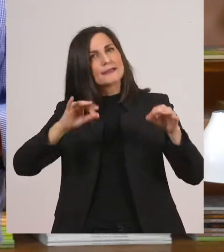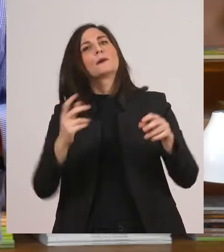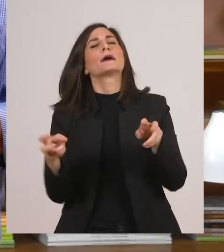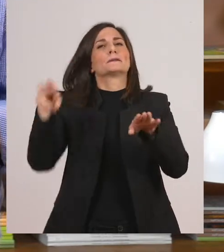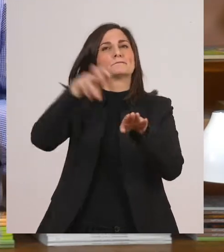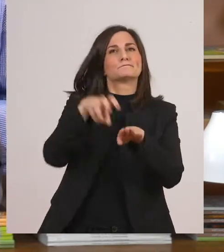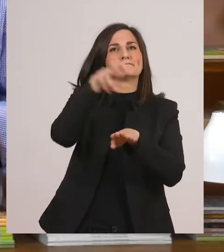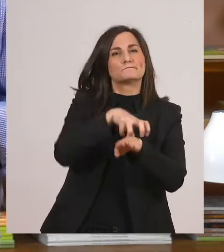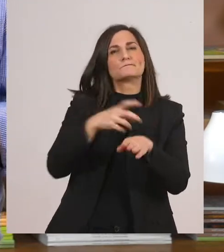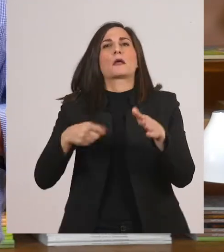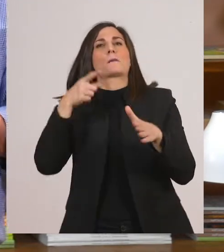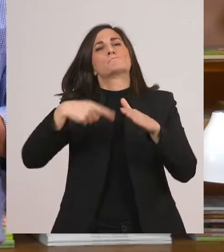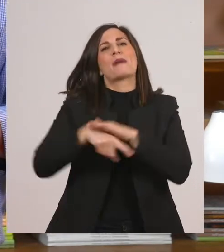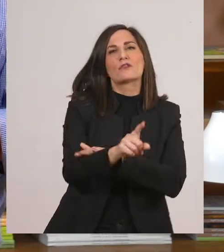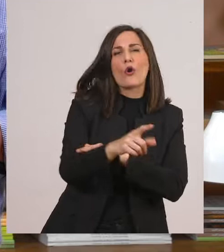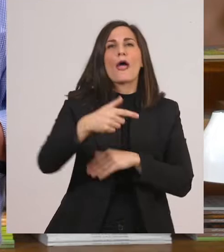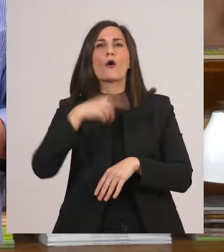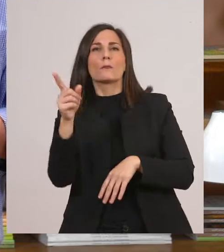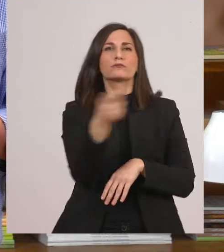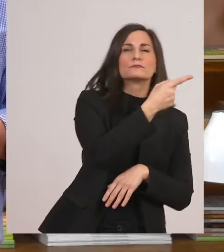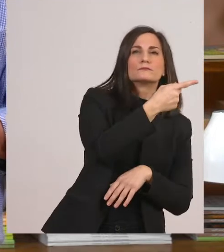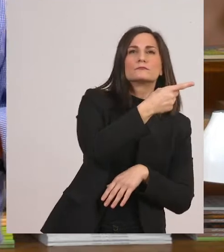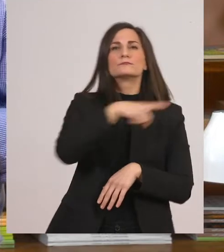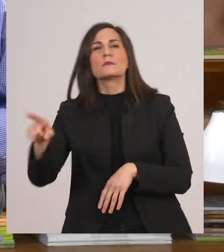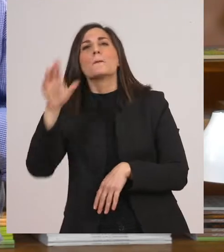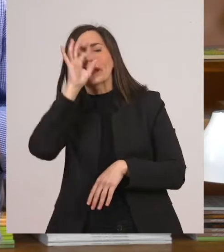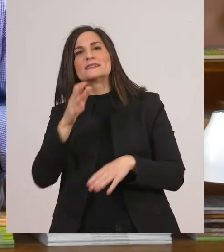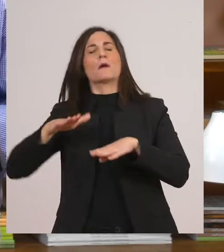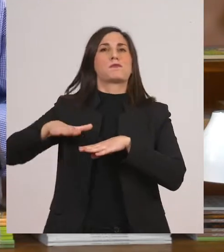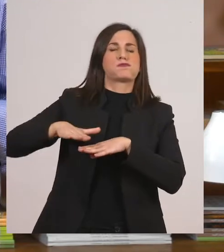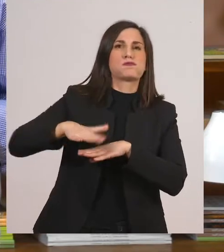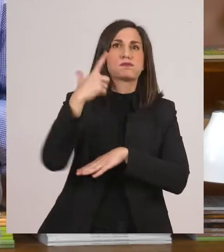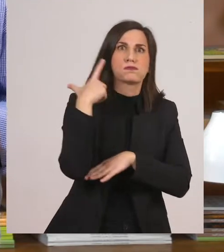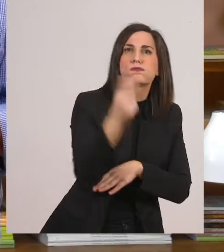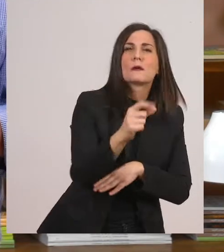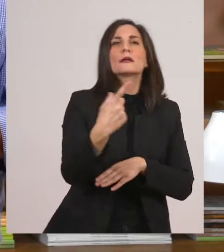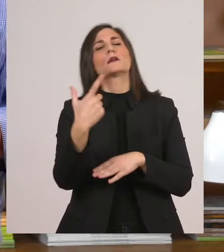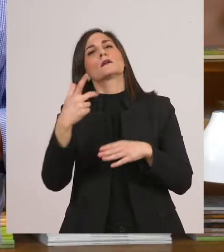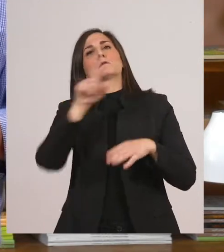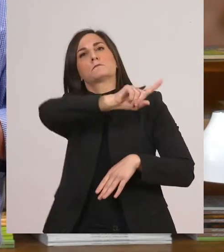που εγώ έκανα το δάχτυλο έτσι, έτσι το τρένο προχώραγε ή σταματούσε. Αυτό όμως ήταν ένα χαρακτηριστικό παράδειγμα,